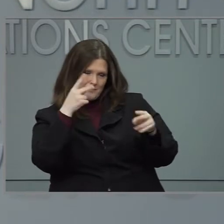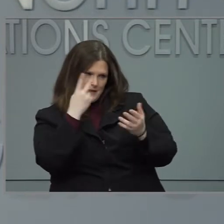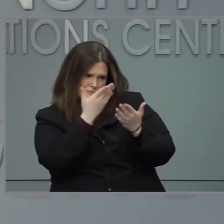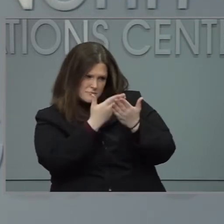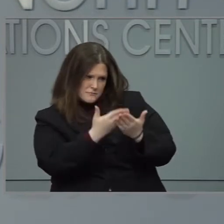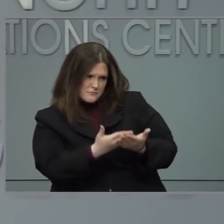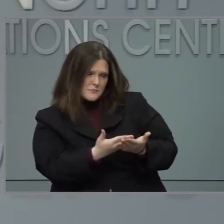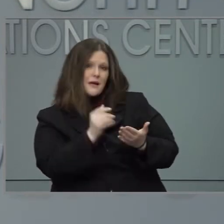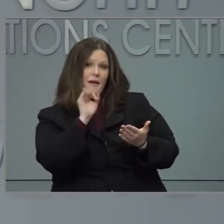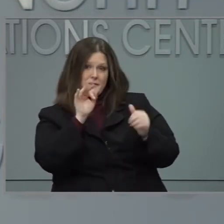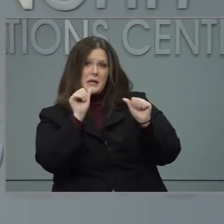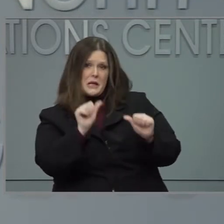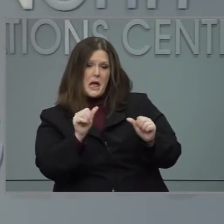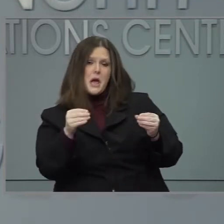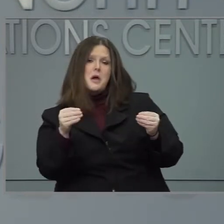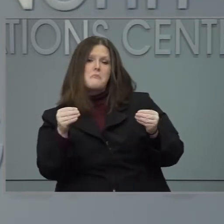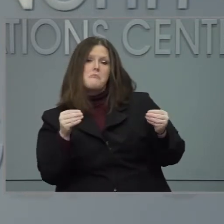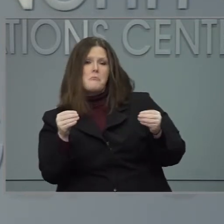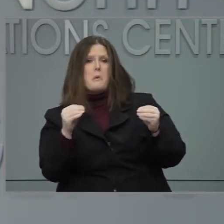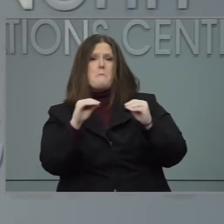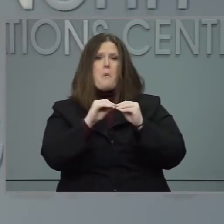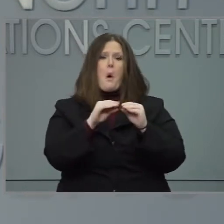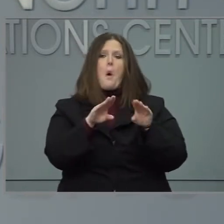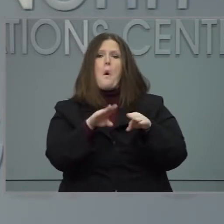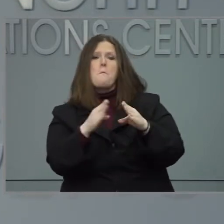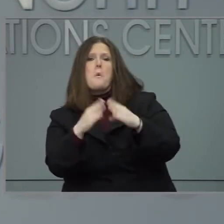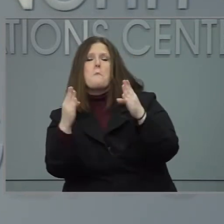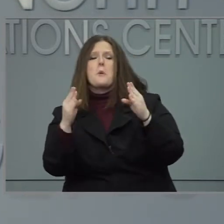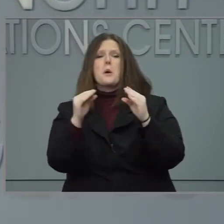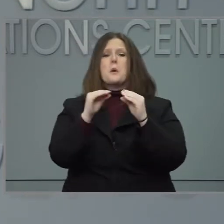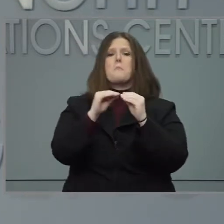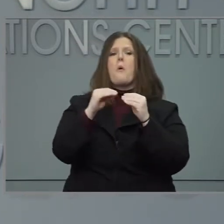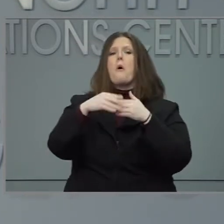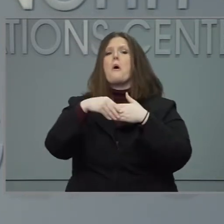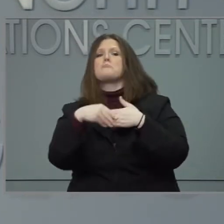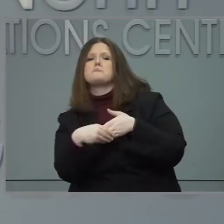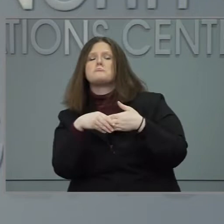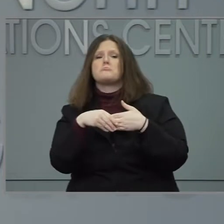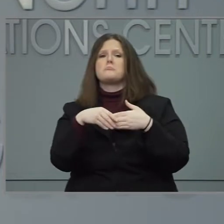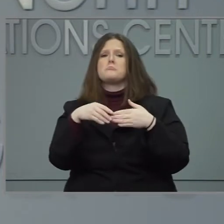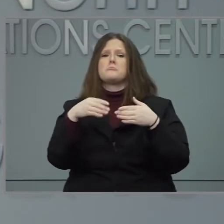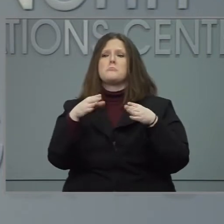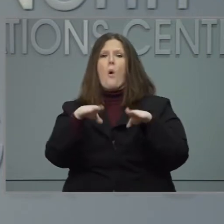el futuro y esperamos que esto pase más personas estarán vacunadas y seguiremos las